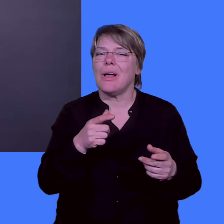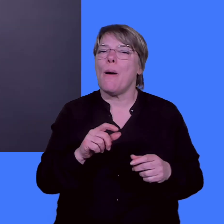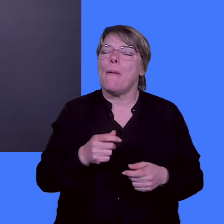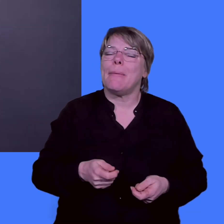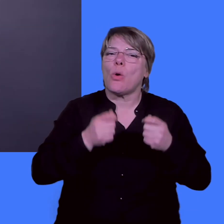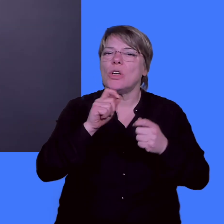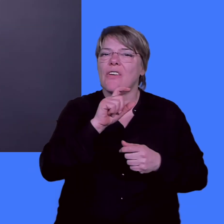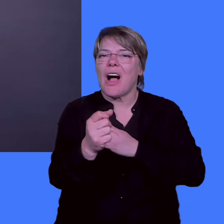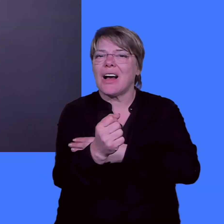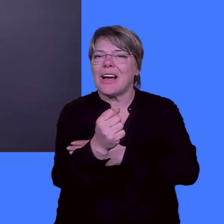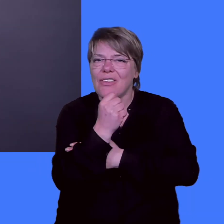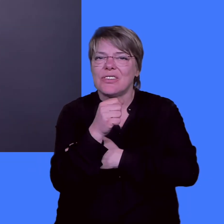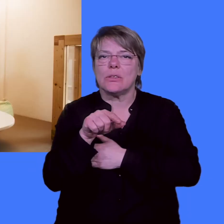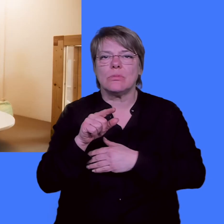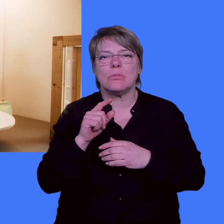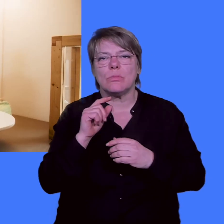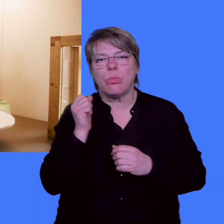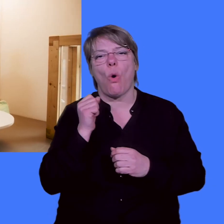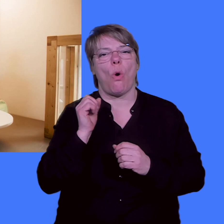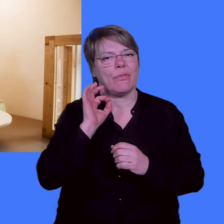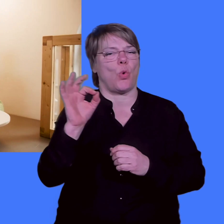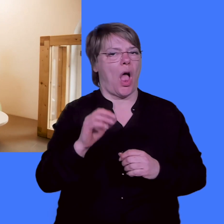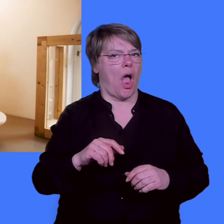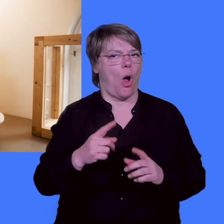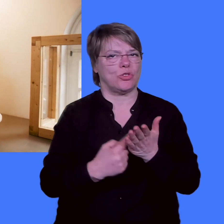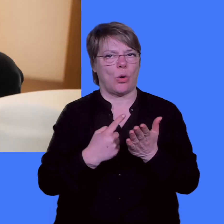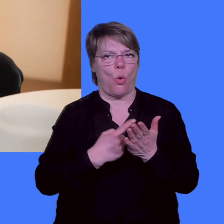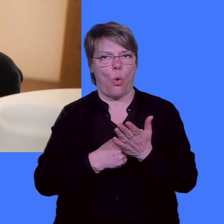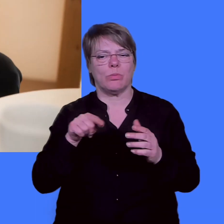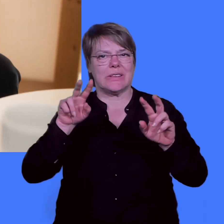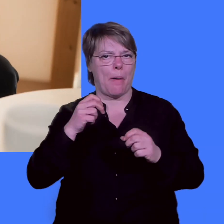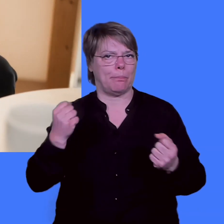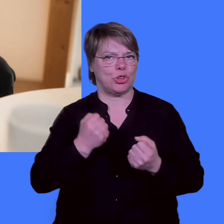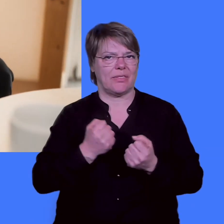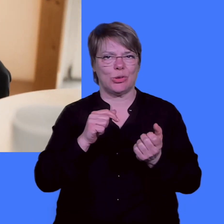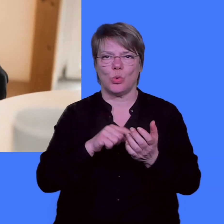weil es auch immer viel mit sich selbst zu tun hat. Das Ziel unseres Ansatzes ist sie dabei zu unterstützen.